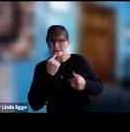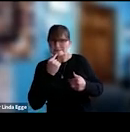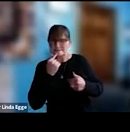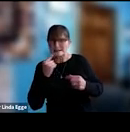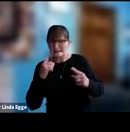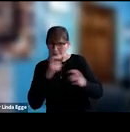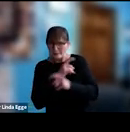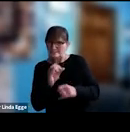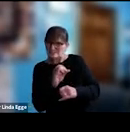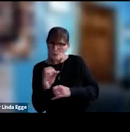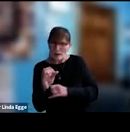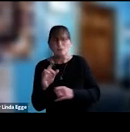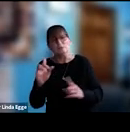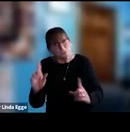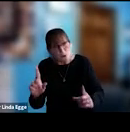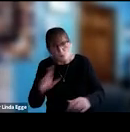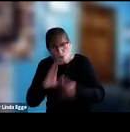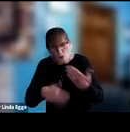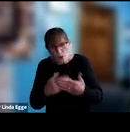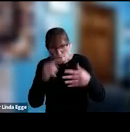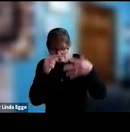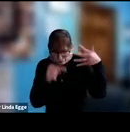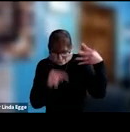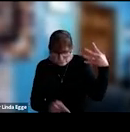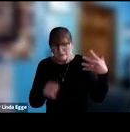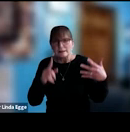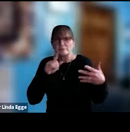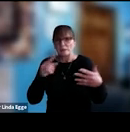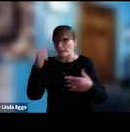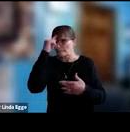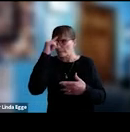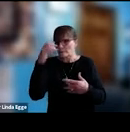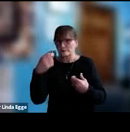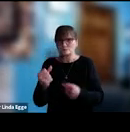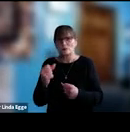Todo esto, su rabia extrema, sus problemas de memoria, su incapacidad para cuidar de sí misma